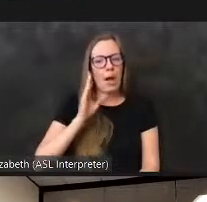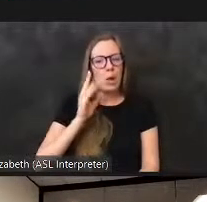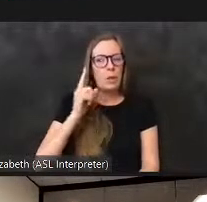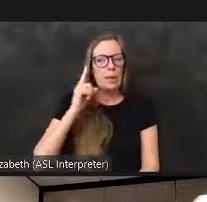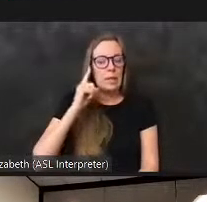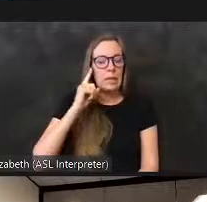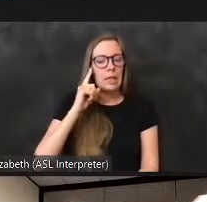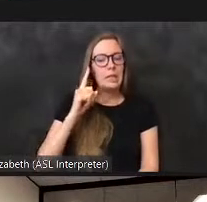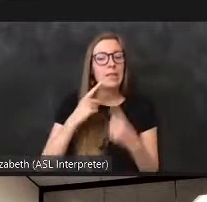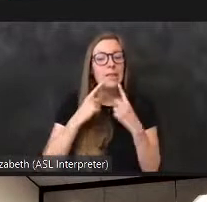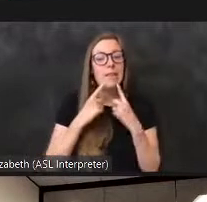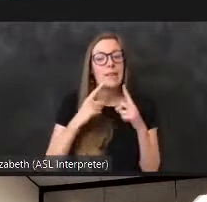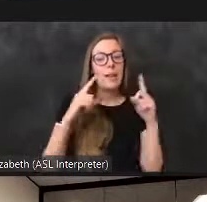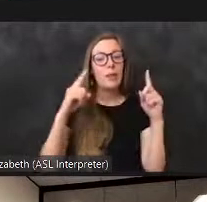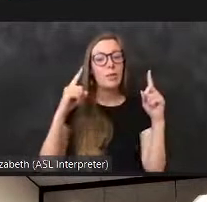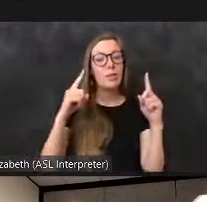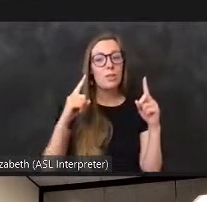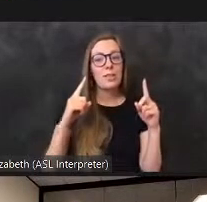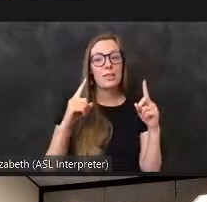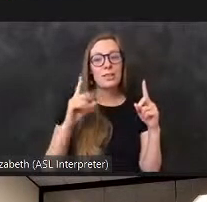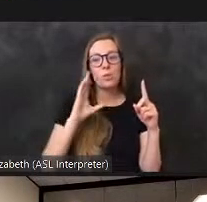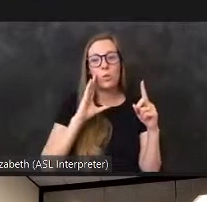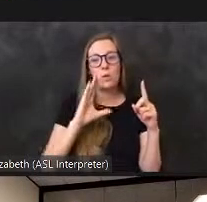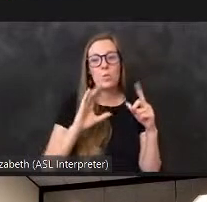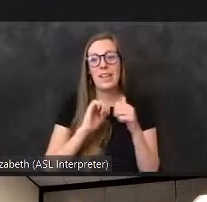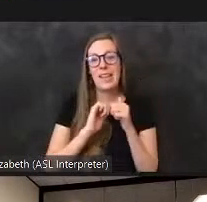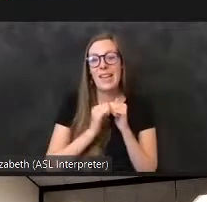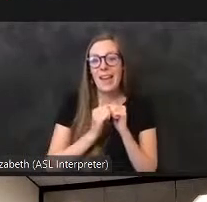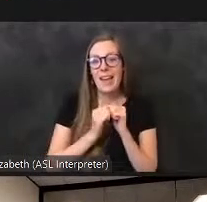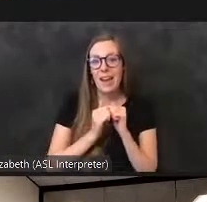Anticipa que el anuncio será cómo está su